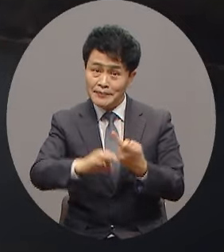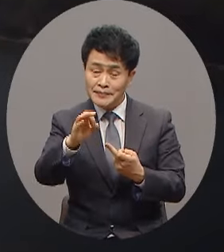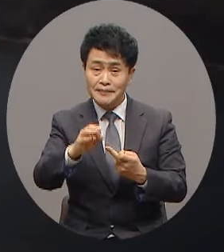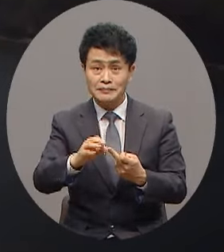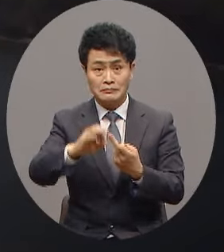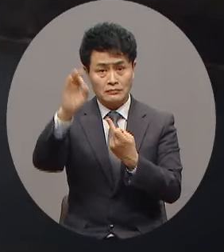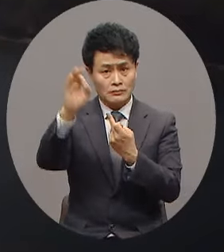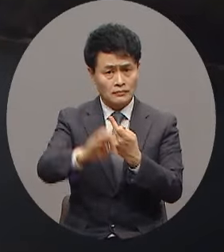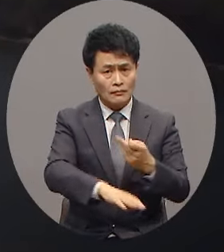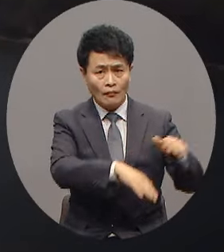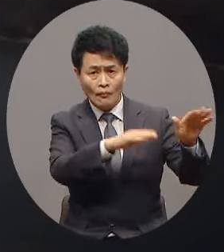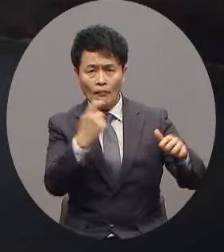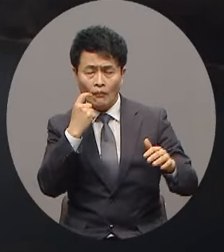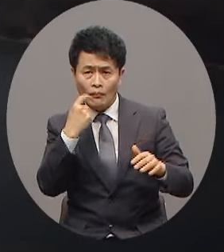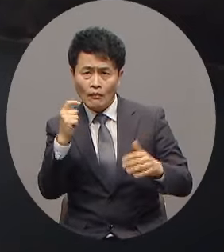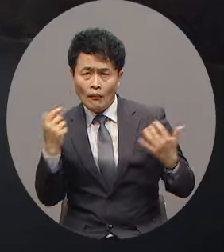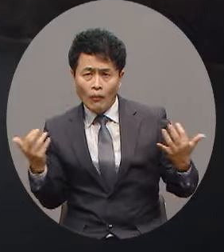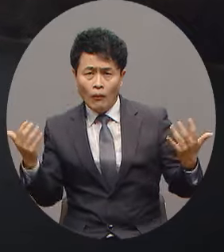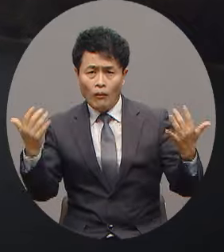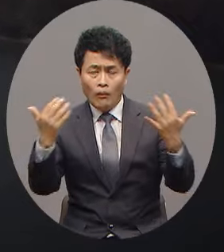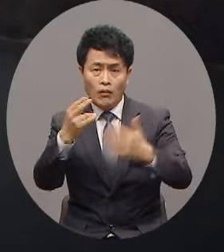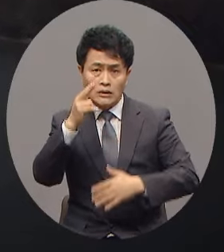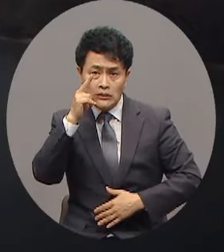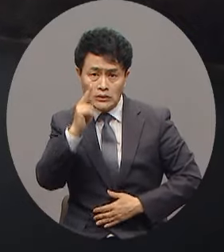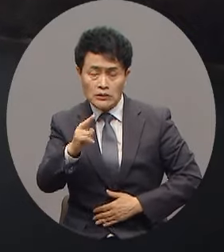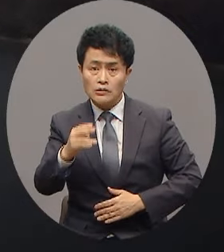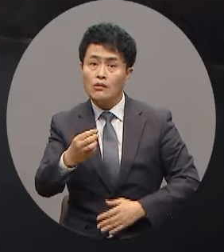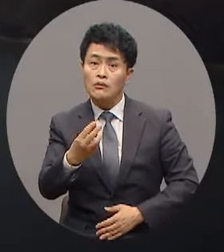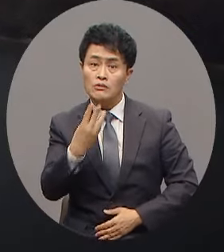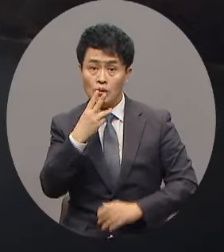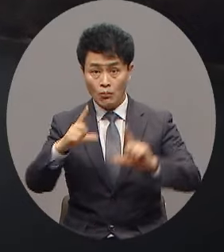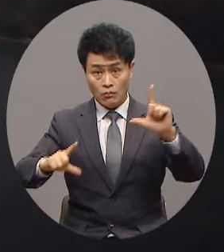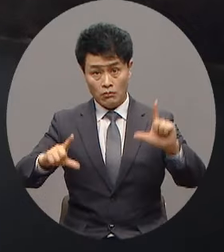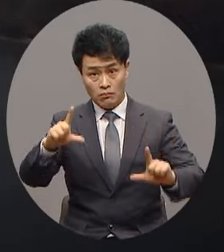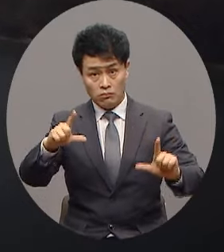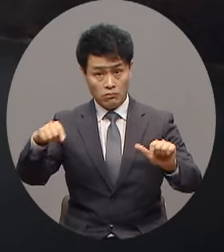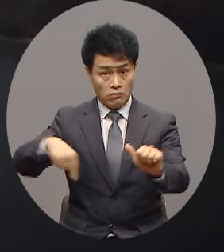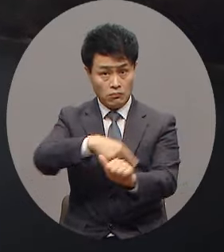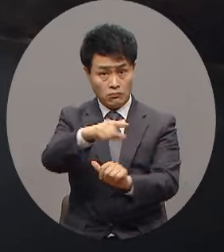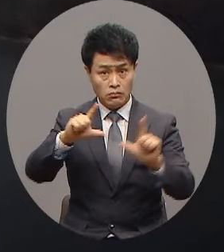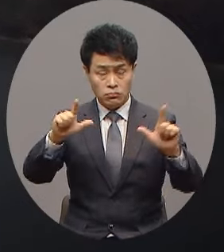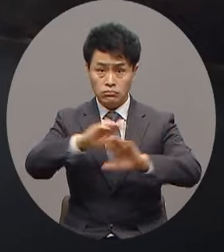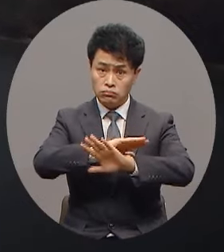(기상캐스터) 주말인 오늘 아침 서해안 지방에 안개가 매우 심했는데요.